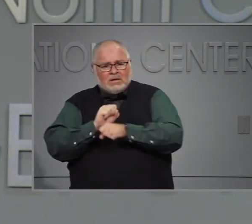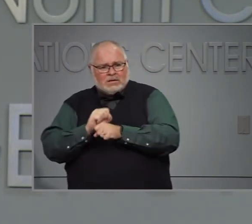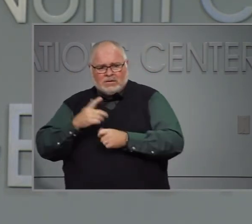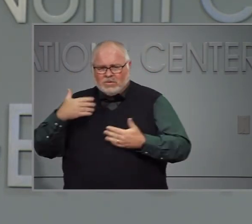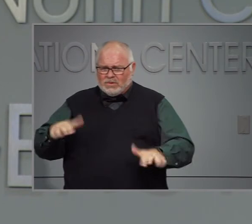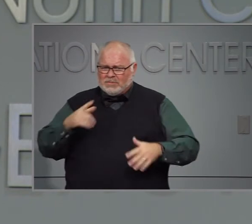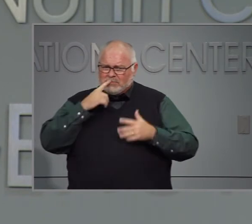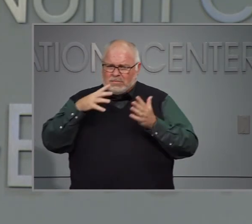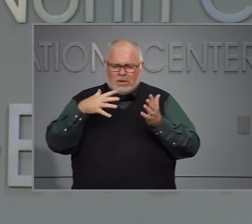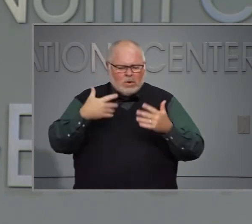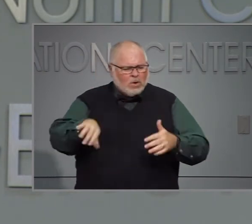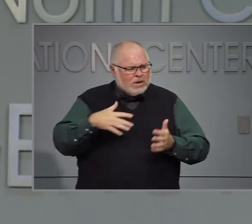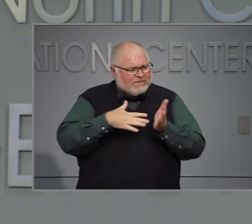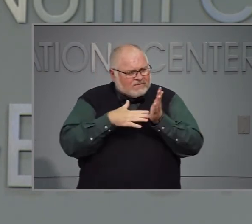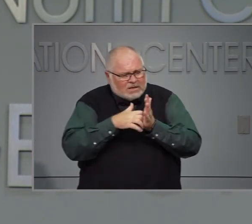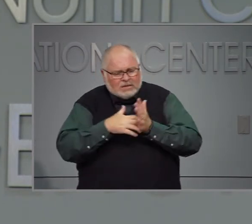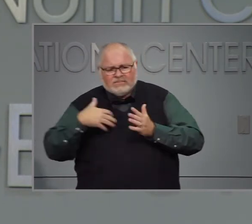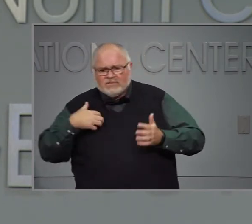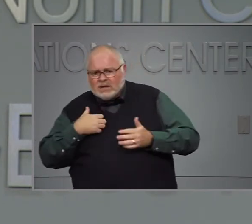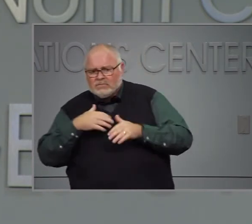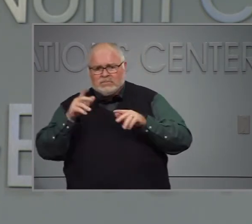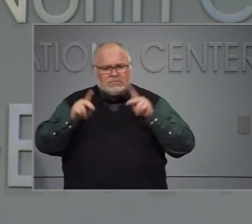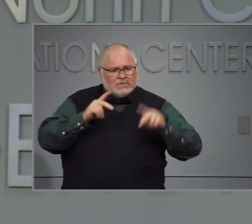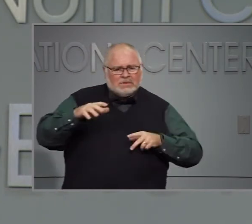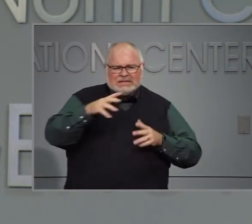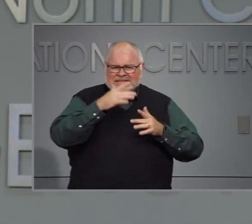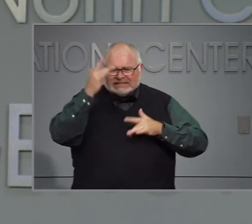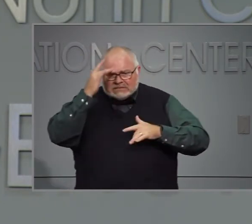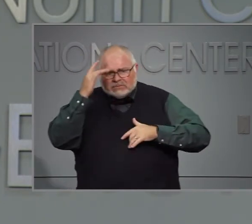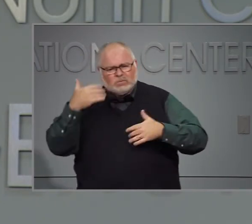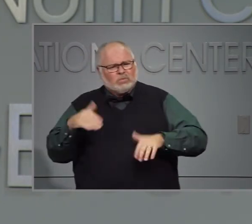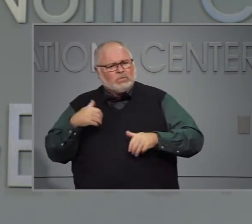trabajadores de primera línea, especialmente aquellos que están en los centros de